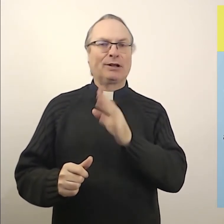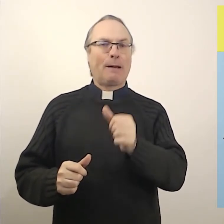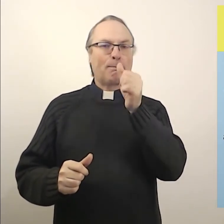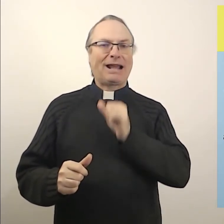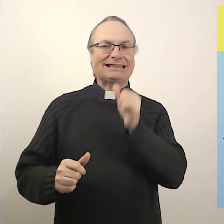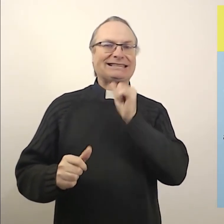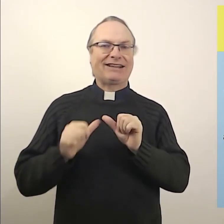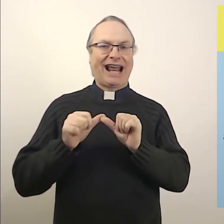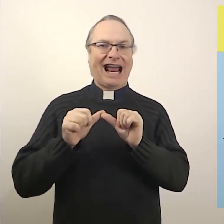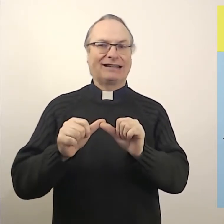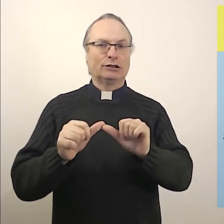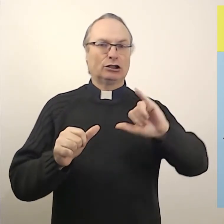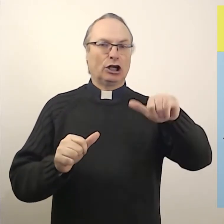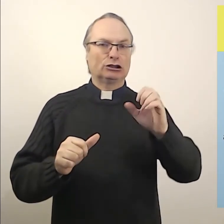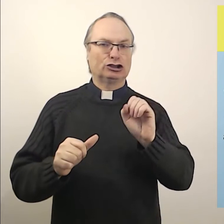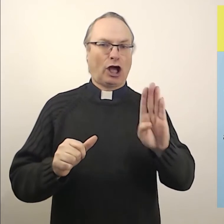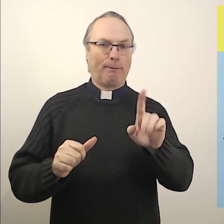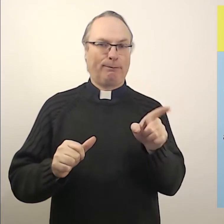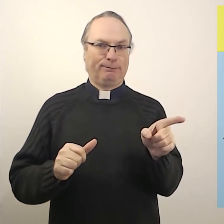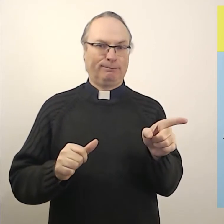de la persévérance de Job